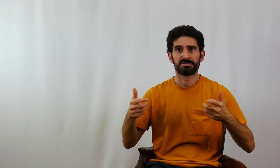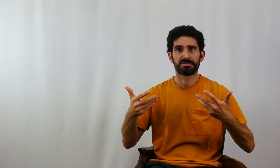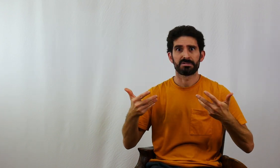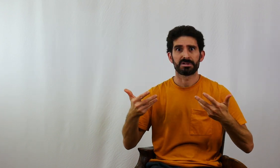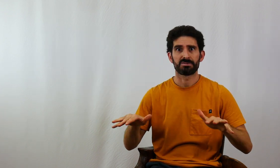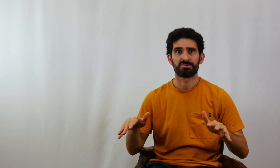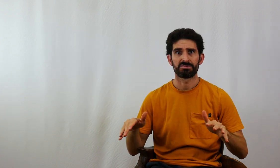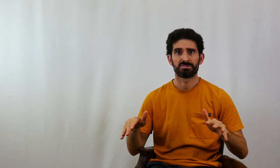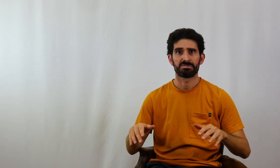C'est tout...